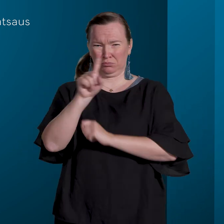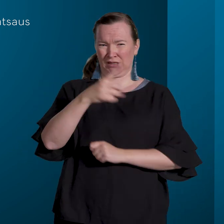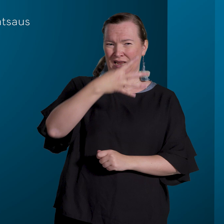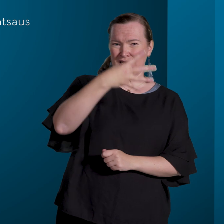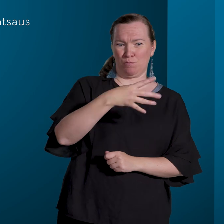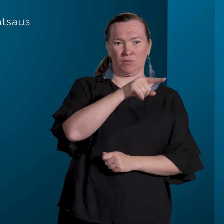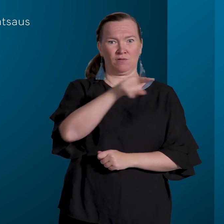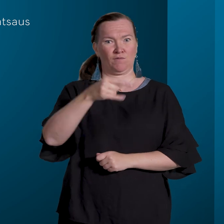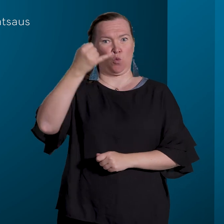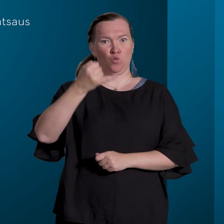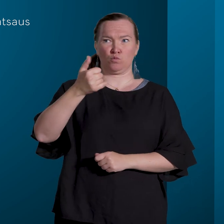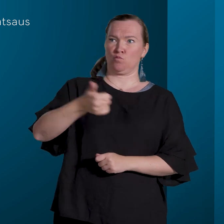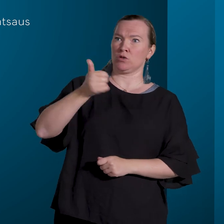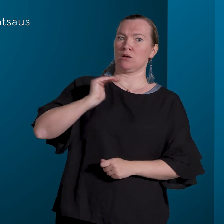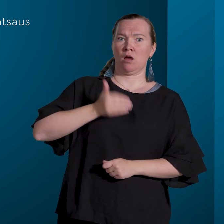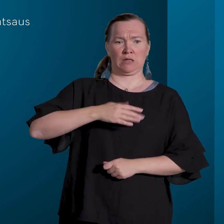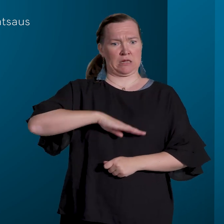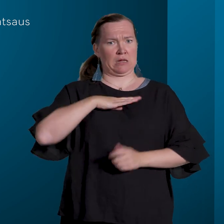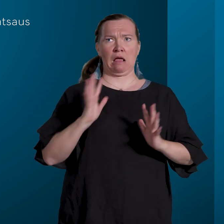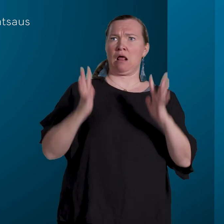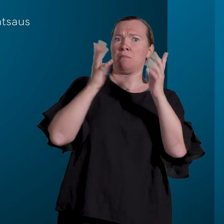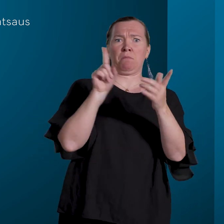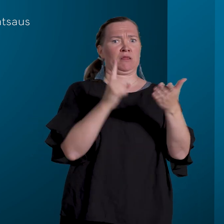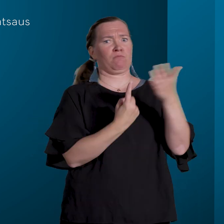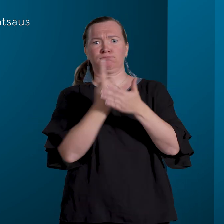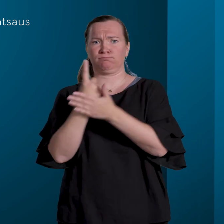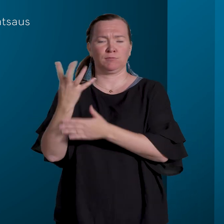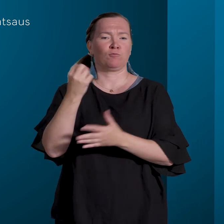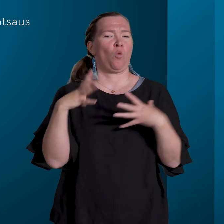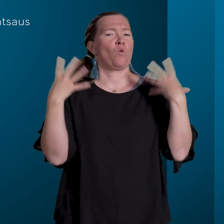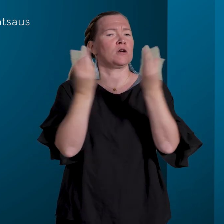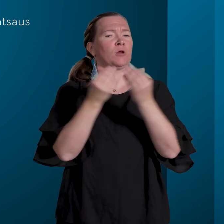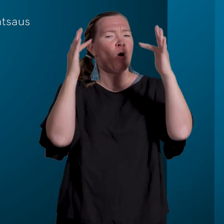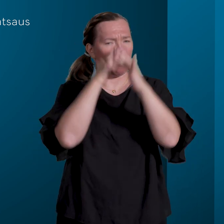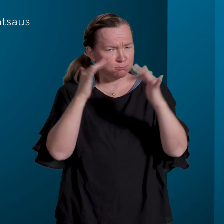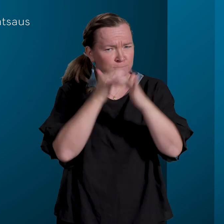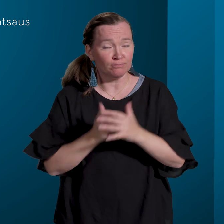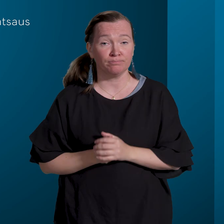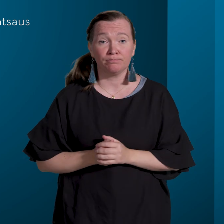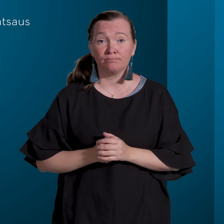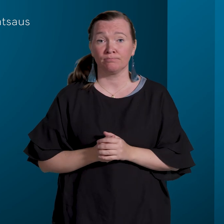joita naisen elämässä tapahtuu juuri tässä iässä.